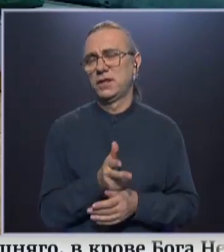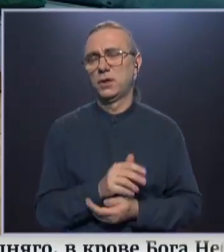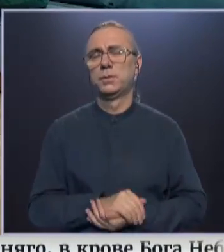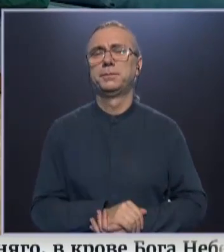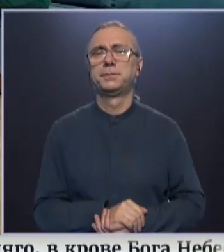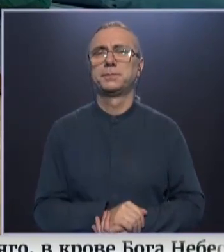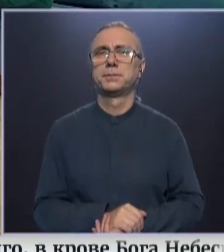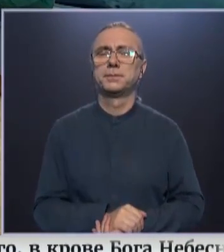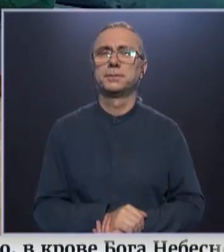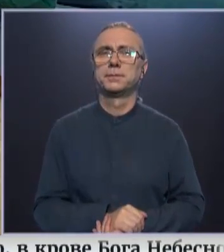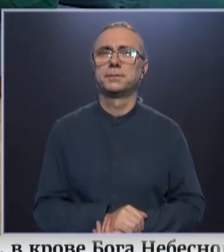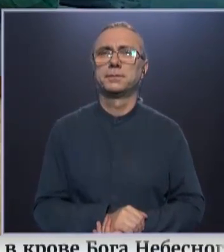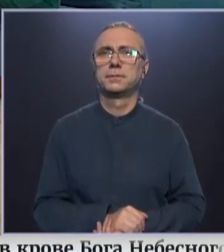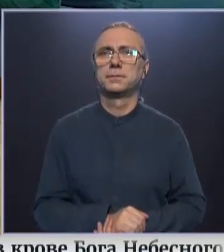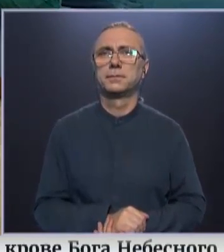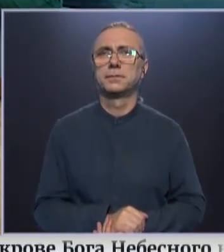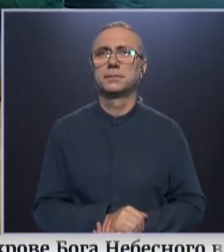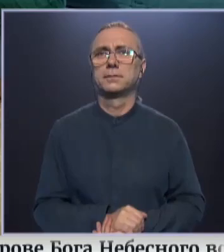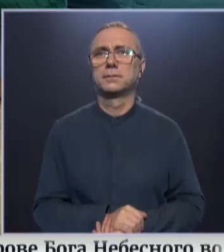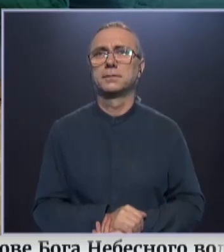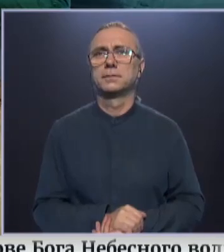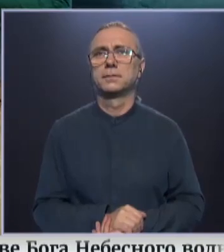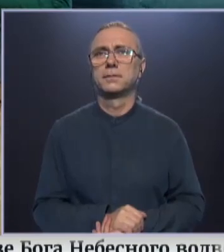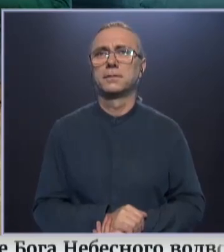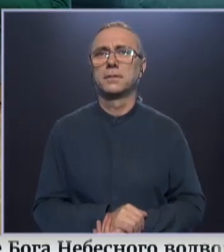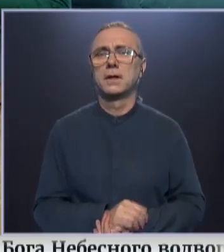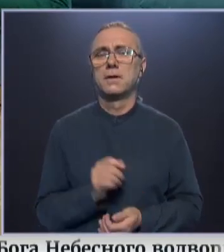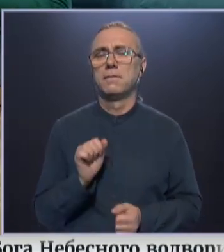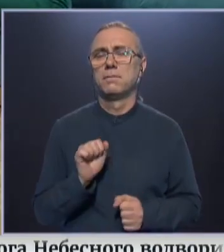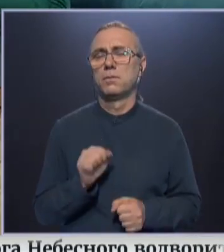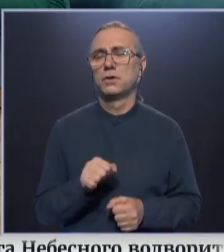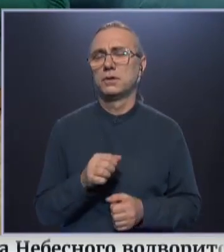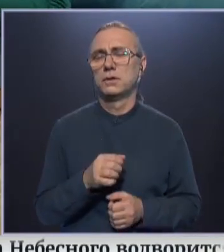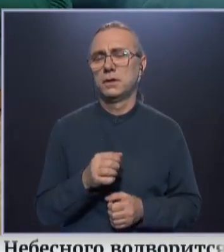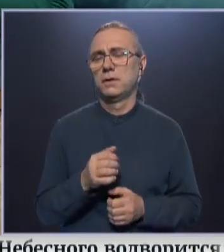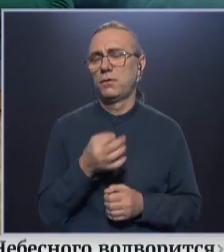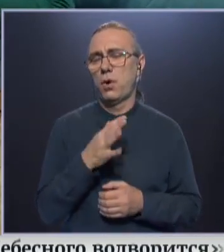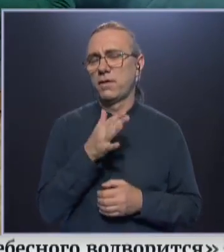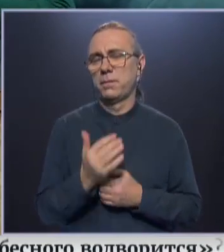один Напоминаю что это можете сделать вы в любое время